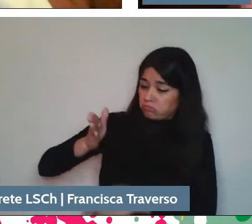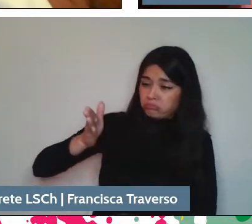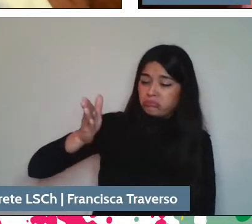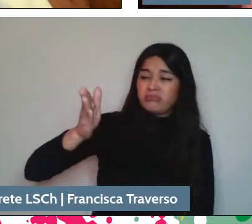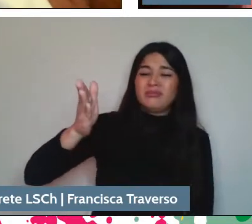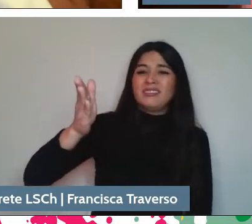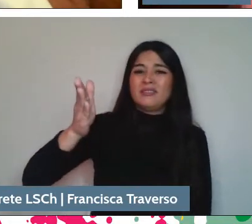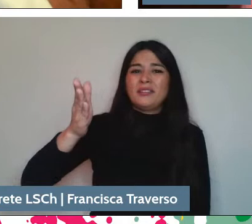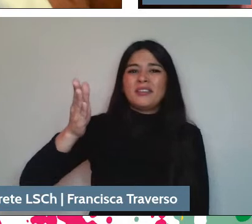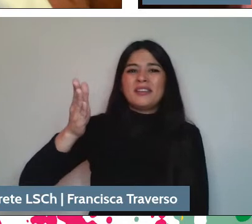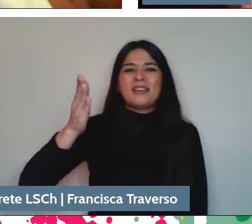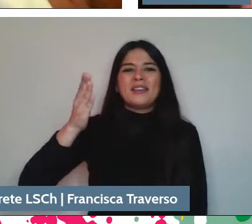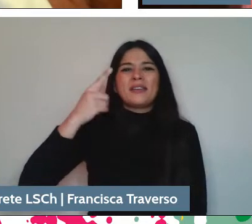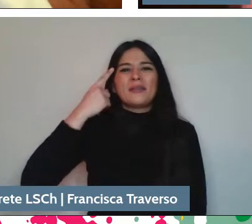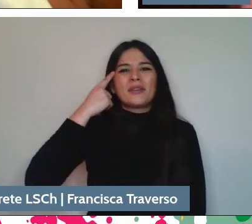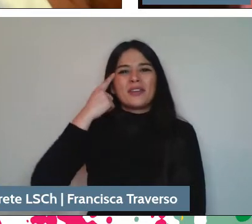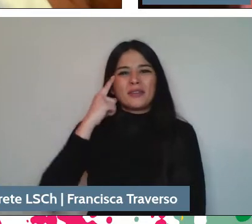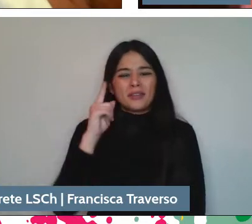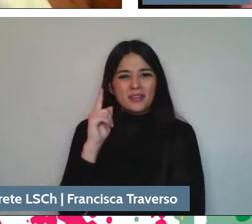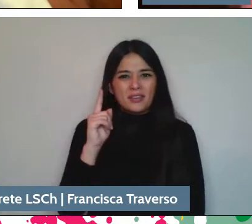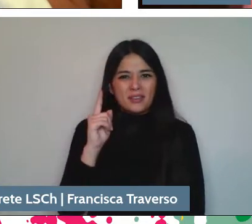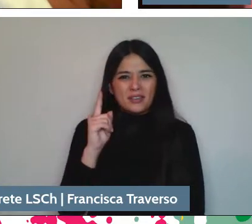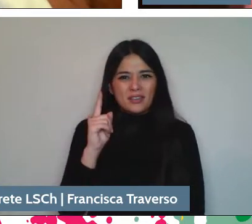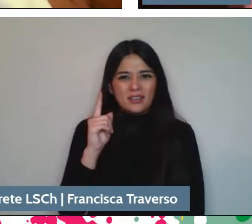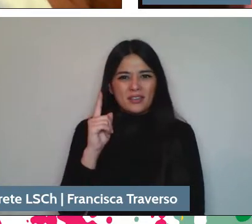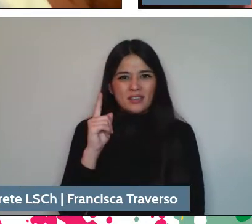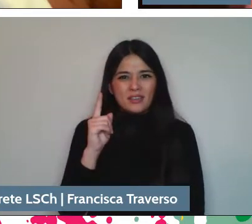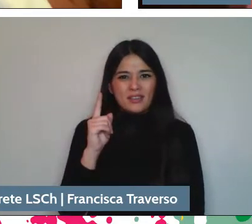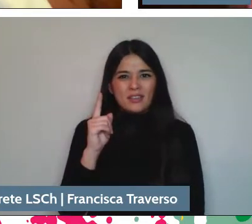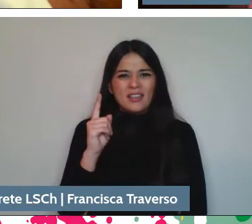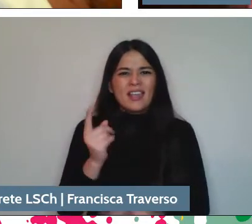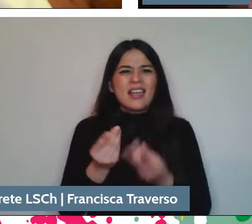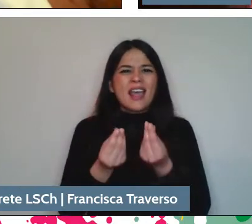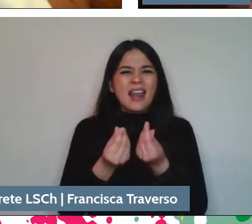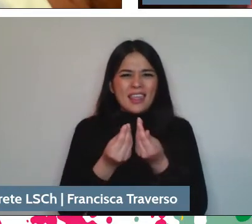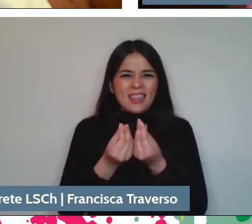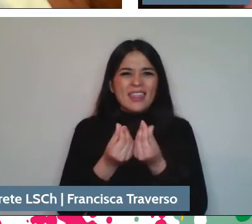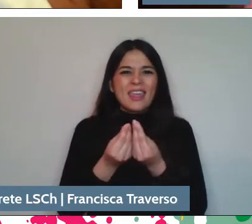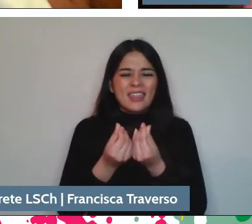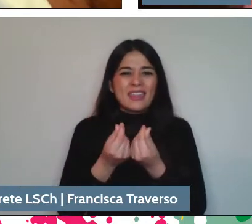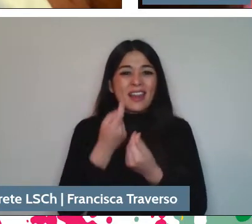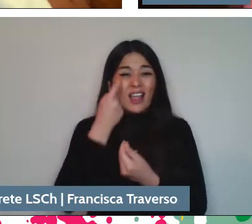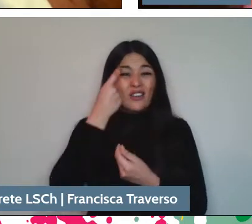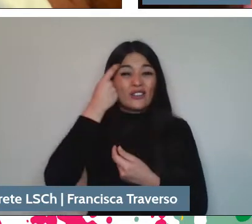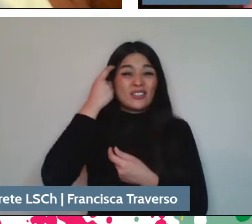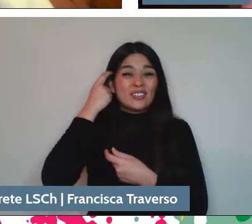es decir, la calidad de la conciencia que yo podía tener